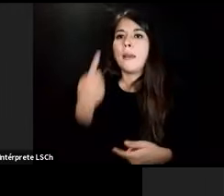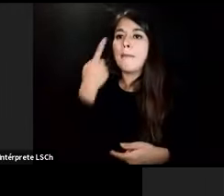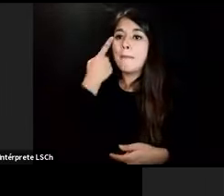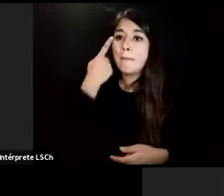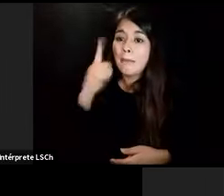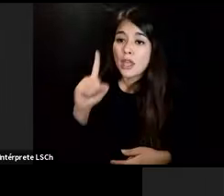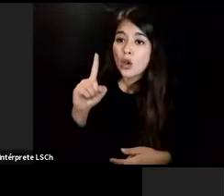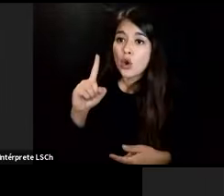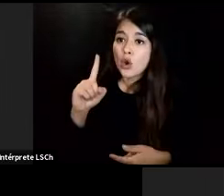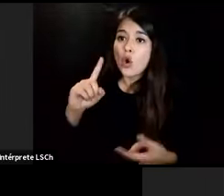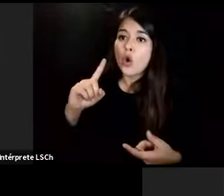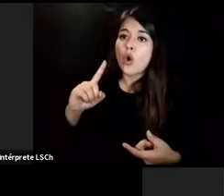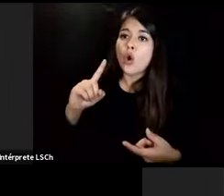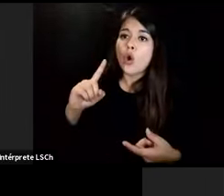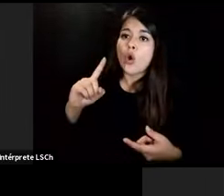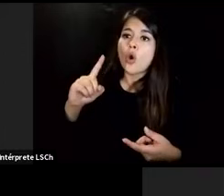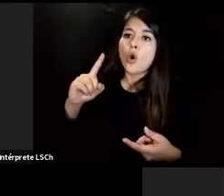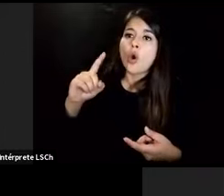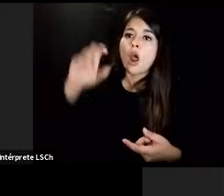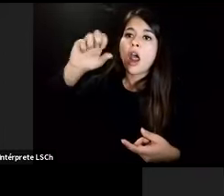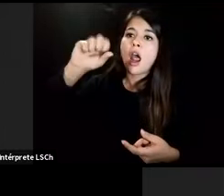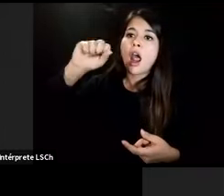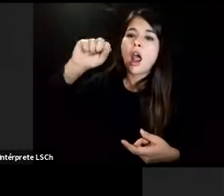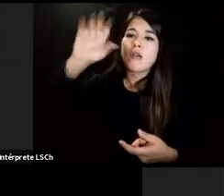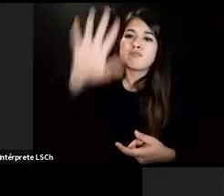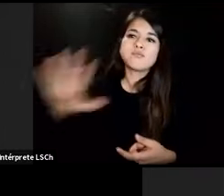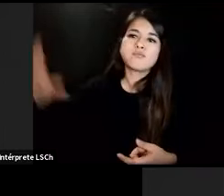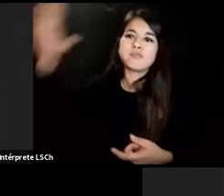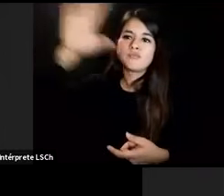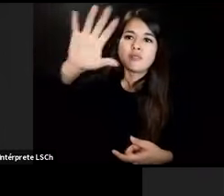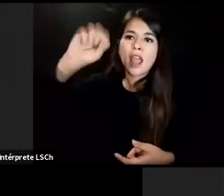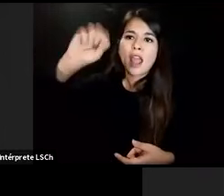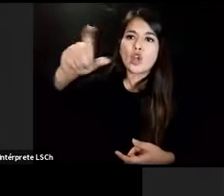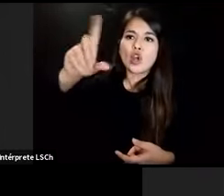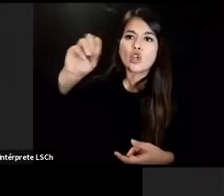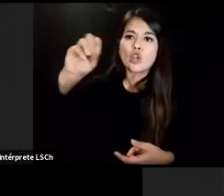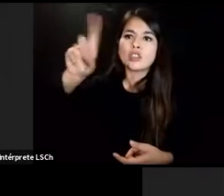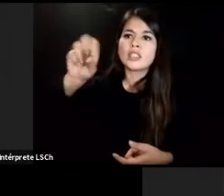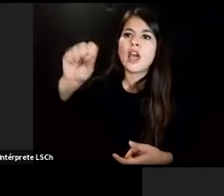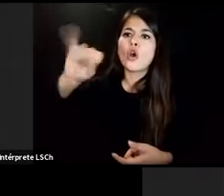se producen 50 mil. Pero cada vez va adquiriendo mayor fuerza. En encuesta